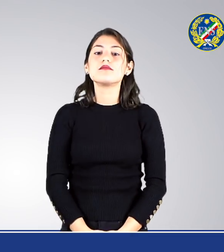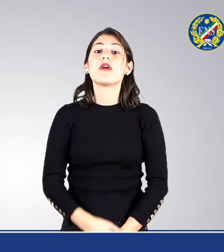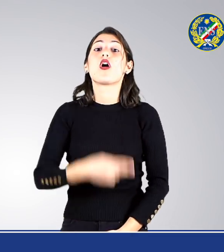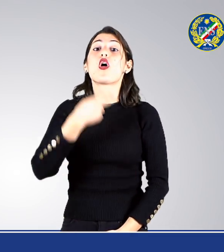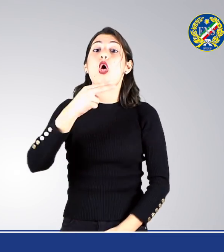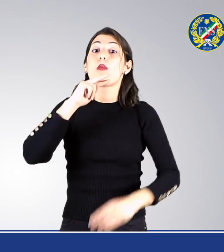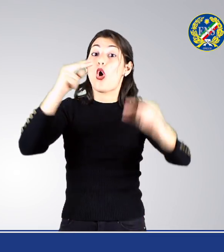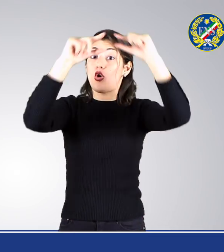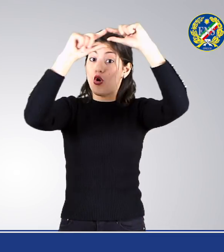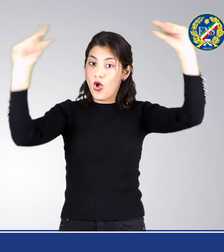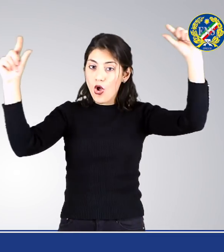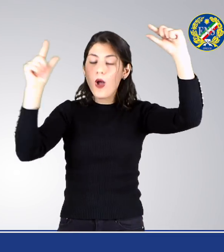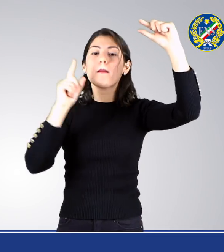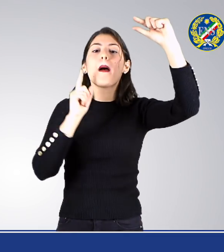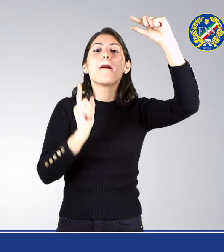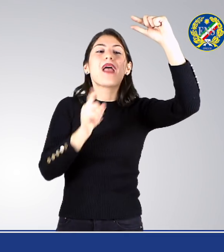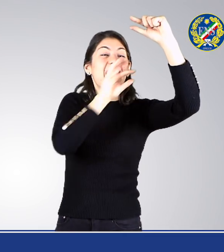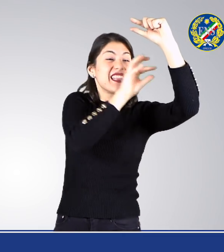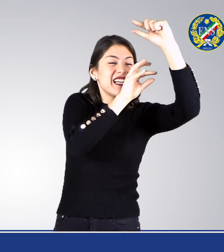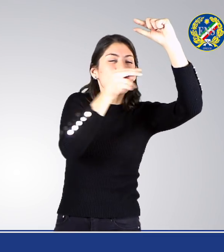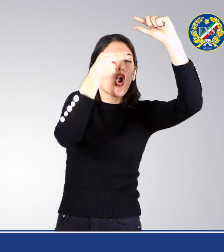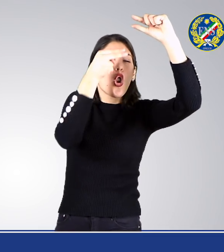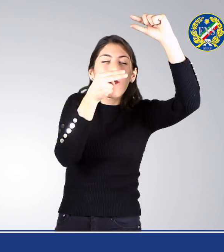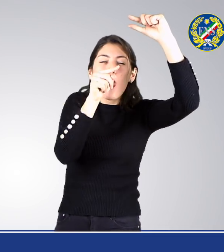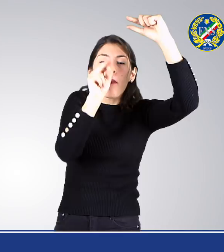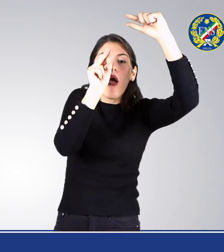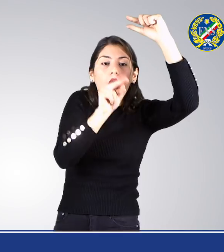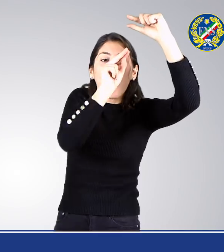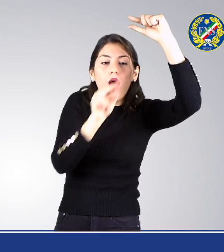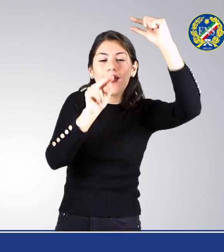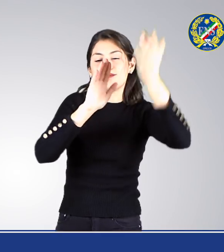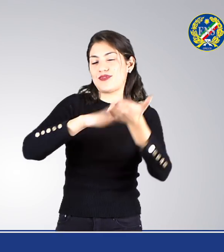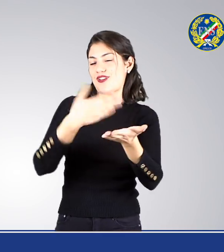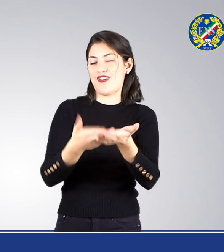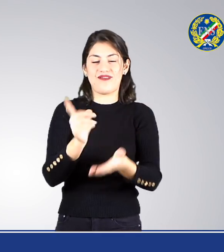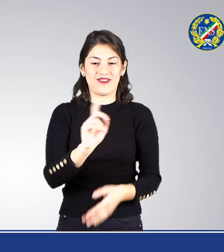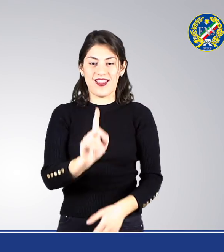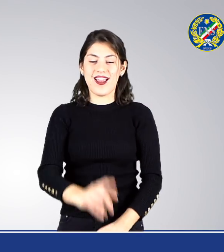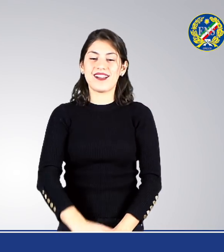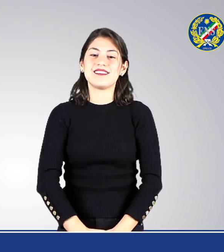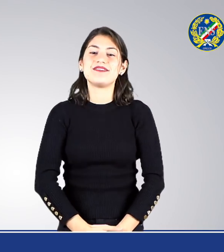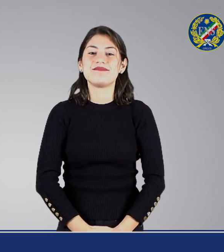Se l'elettore aggiunge altri segni sui nomi dei candidati al collegio plurinominale, rischia di vedere annullato il suo voto.